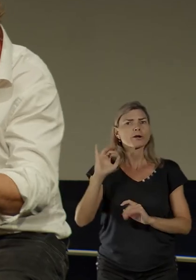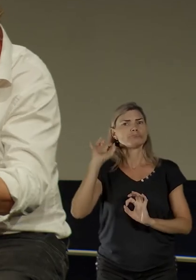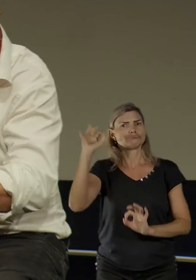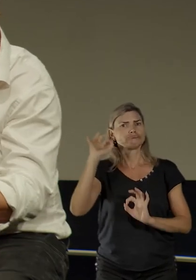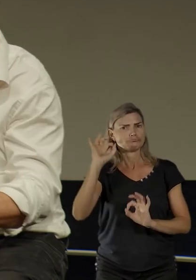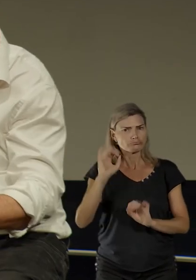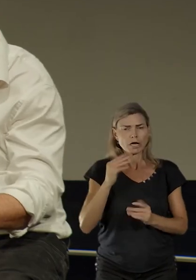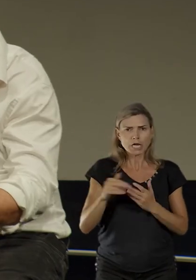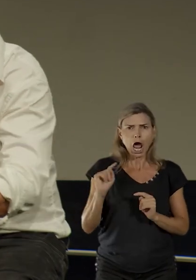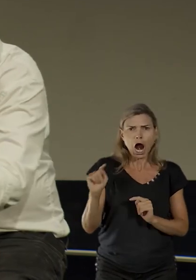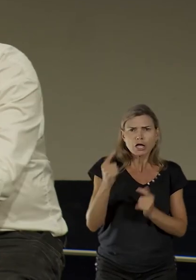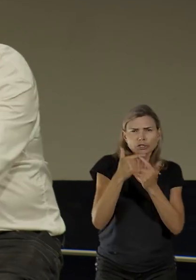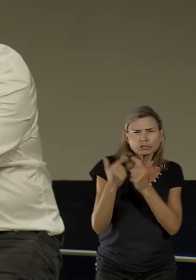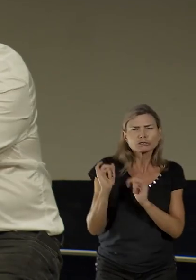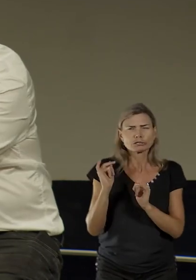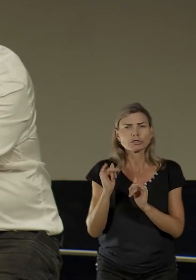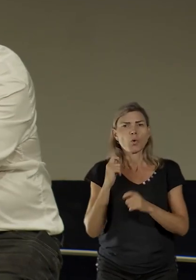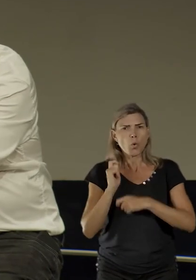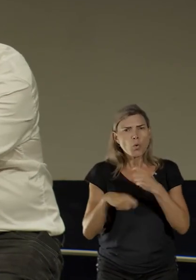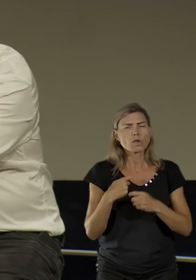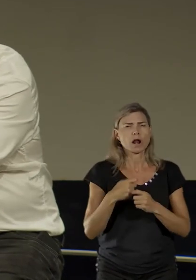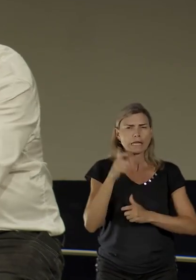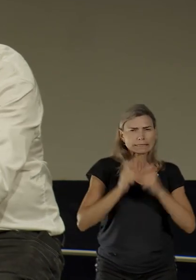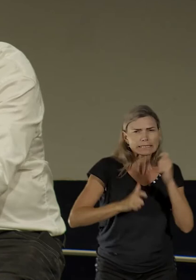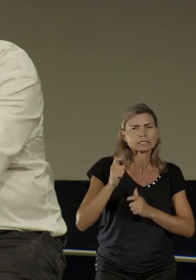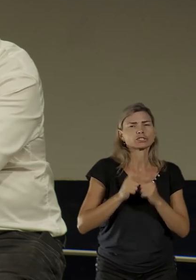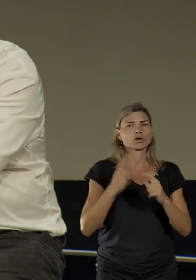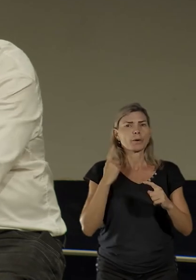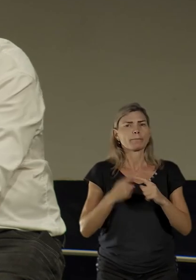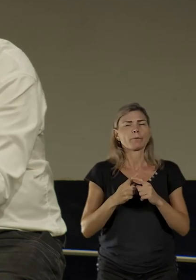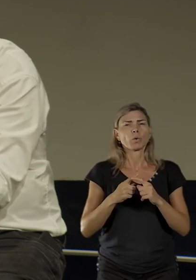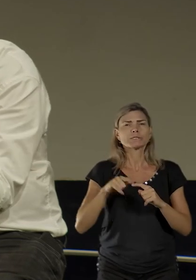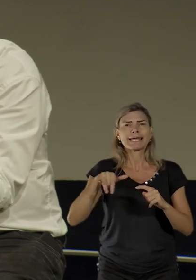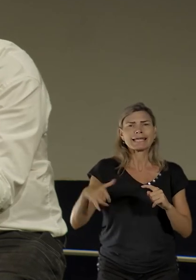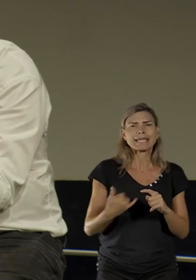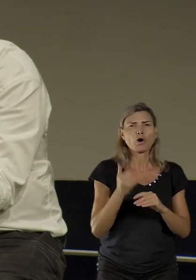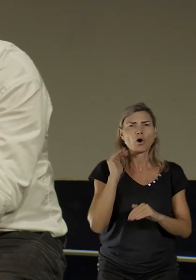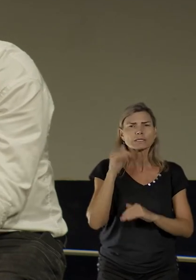tak přesvědčil , aby se udělalo metro na to Jihozápadní Město. Má to dodnes určitou kulturu.